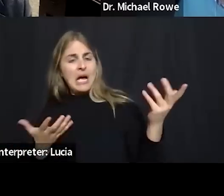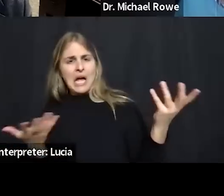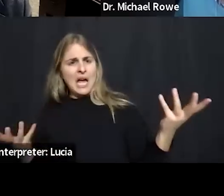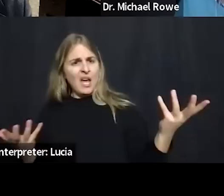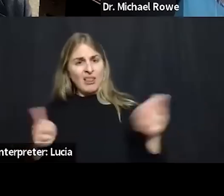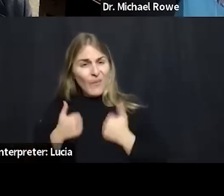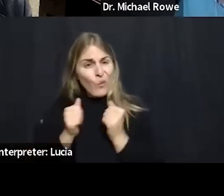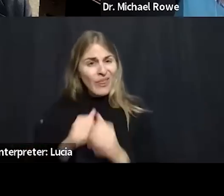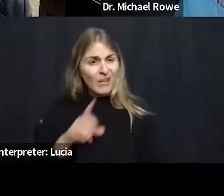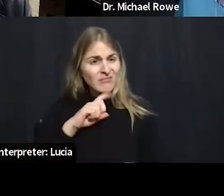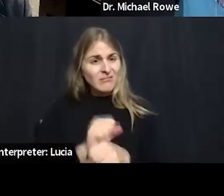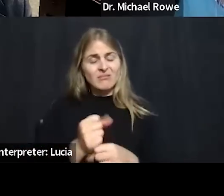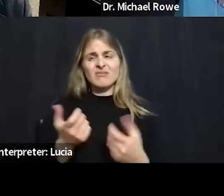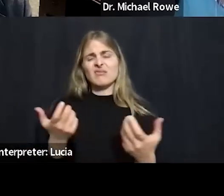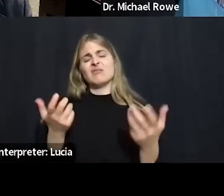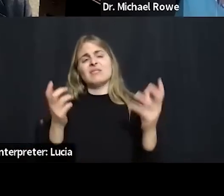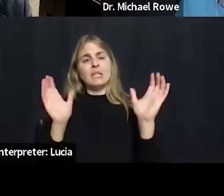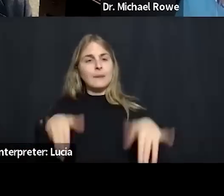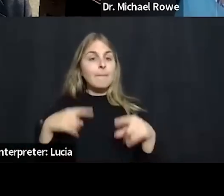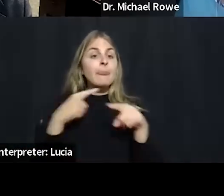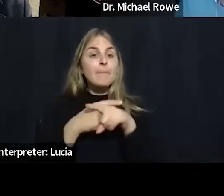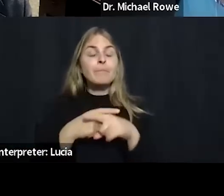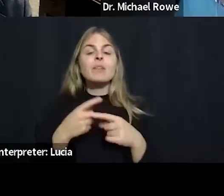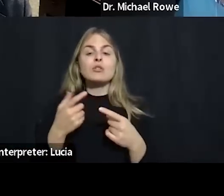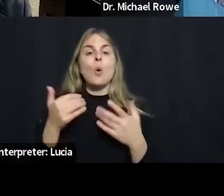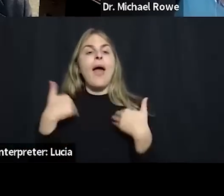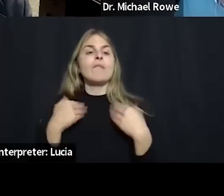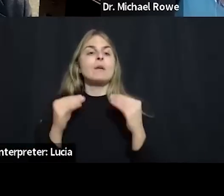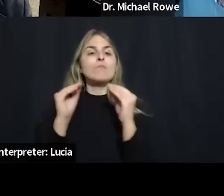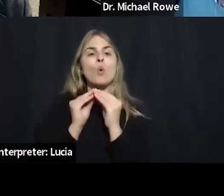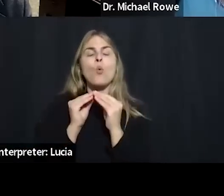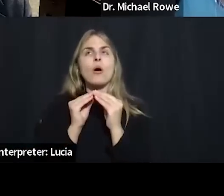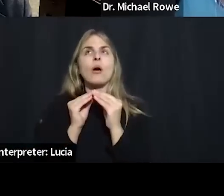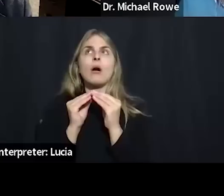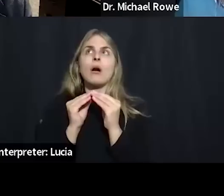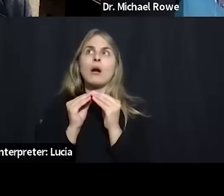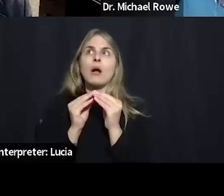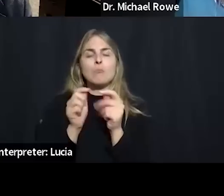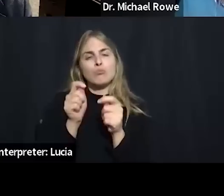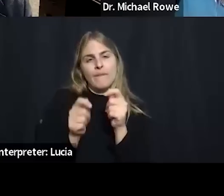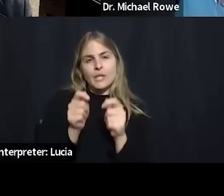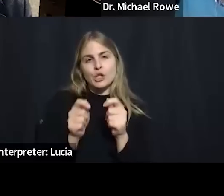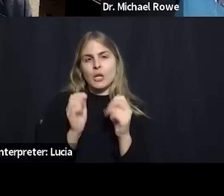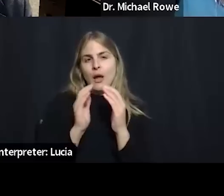Creo que tener más provisiones de sitios de vivienda que permitan animales